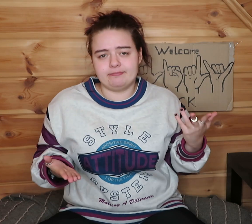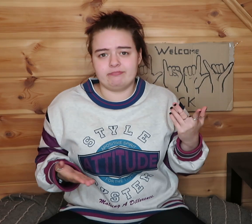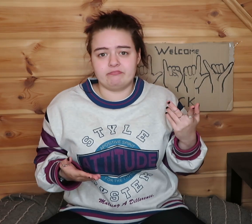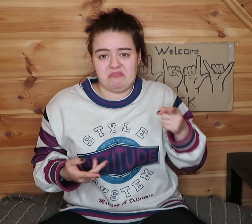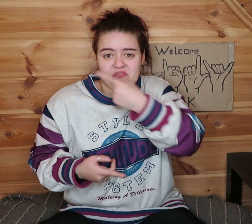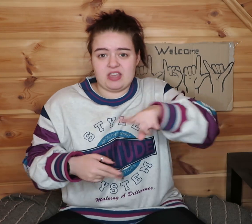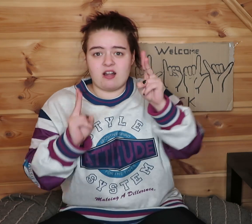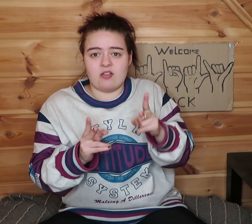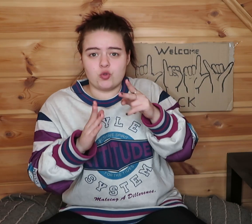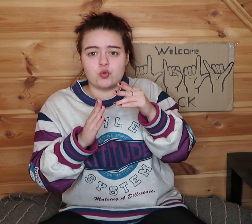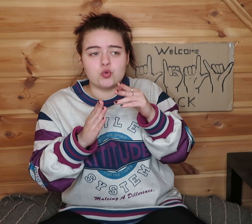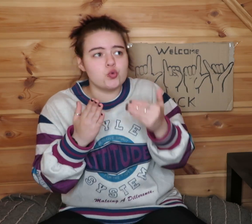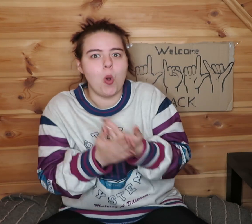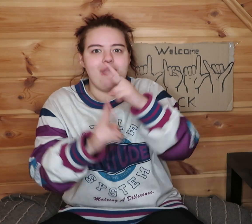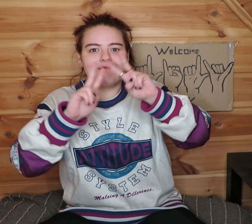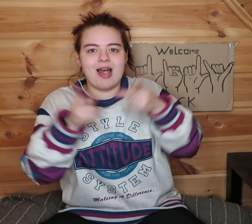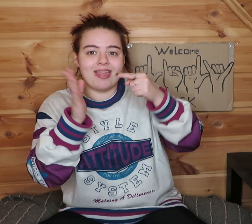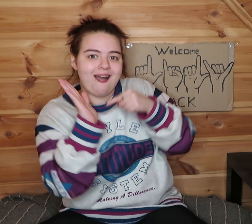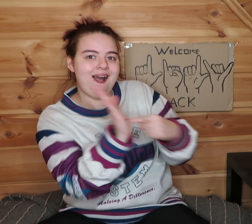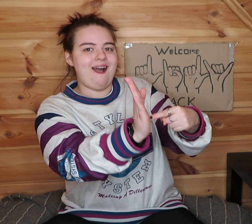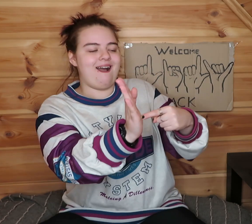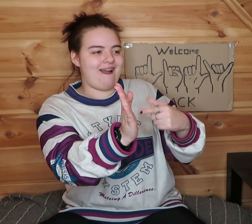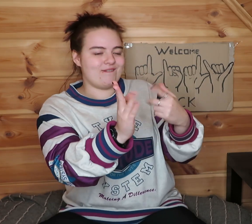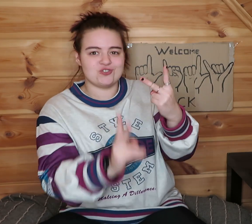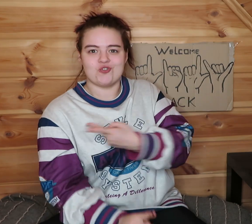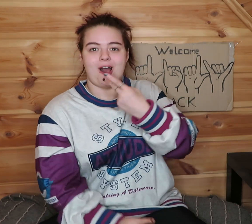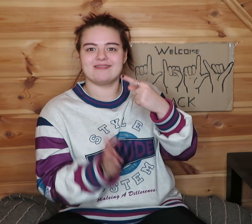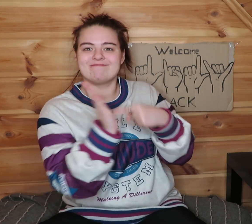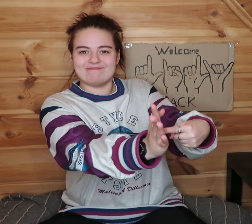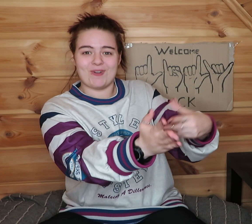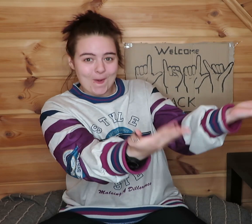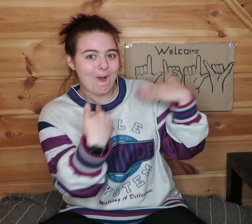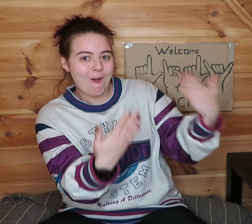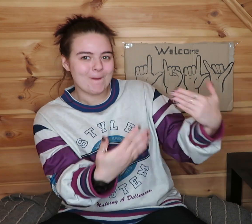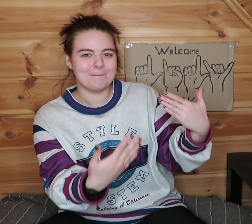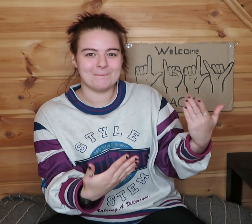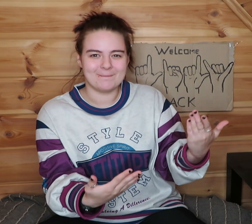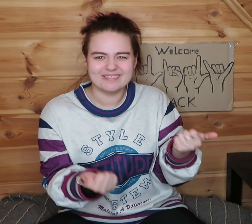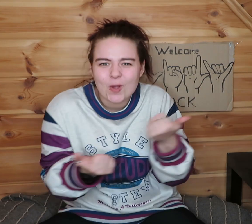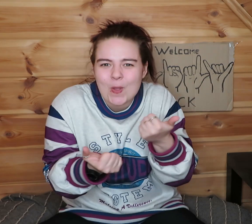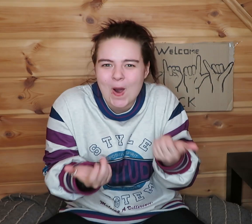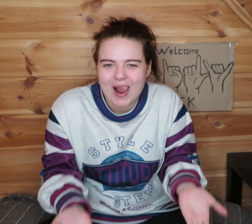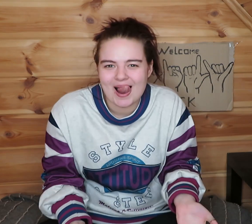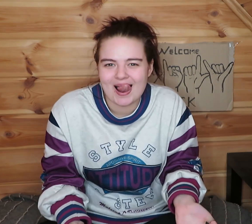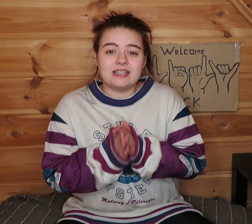Wir können ihnen stolz eine neue Welt zeigen! Das ist doch toll.